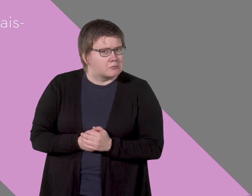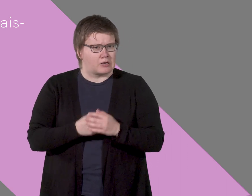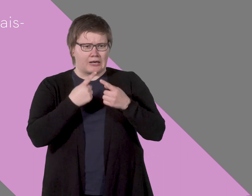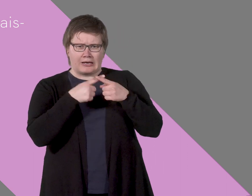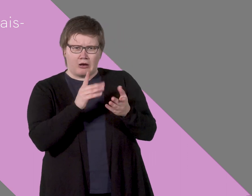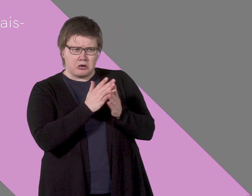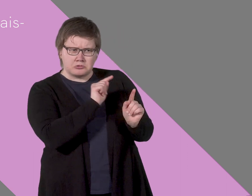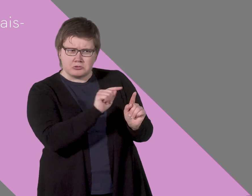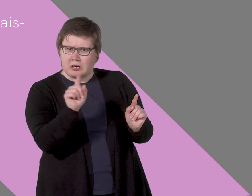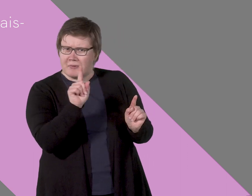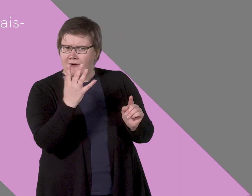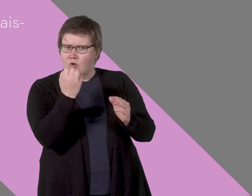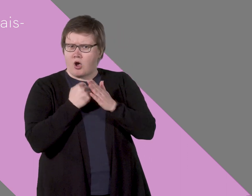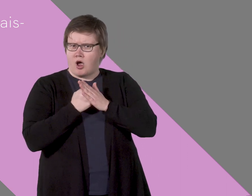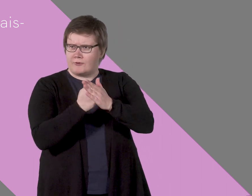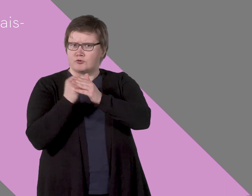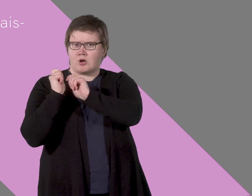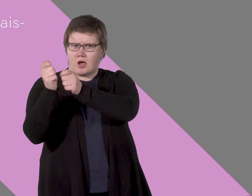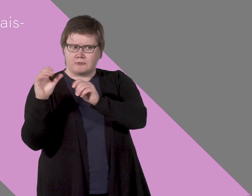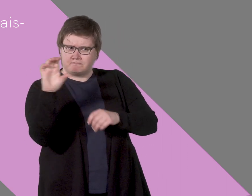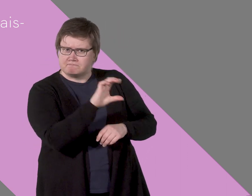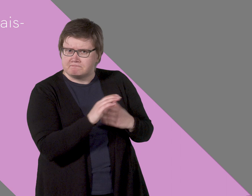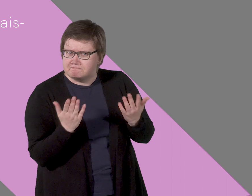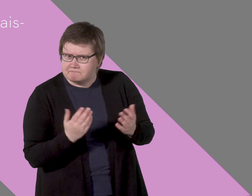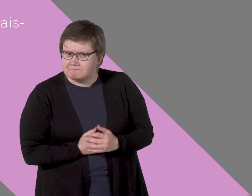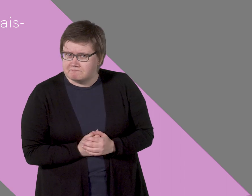Entä mihin asioihin avustusta voi ylipäätään hakea?